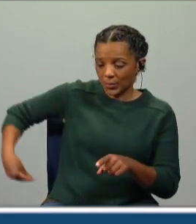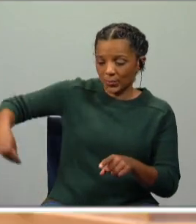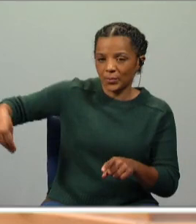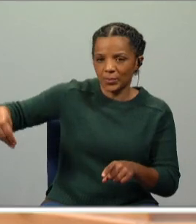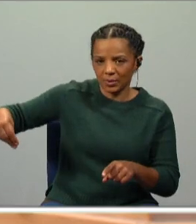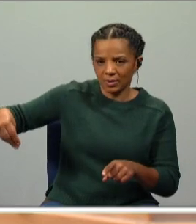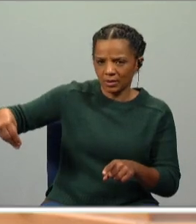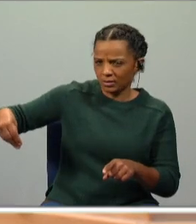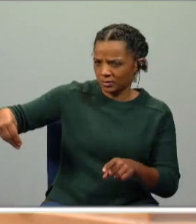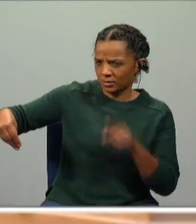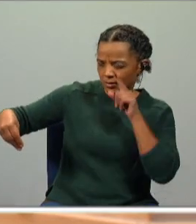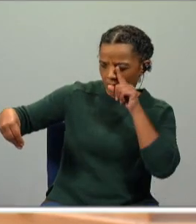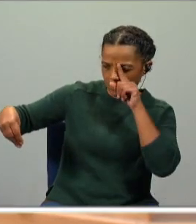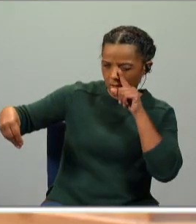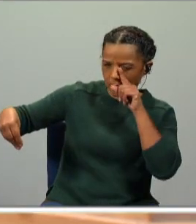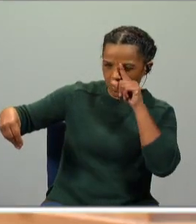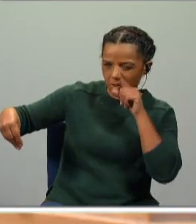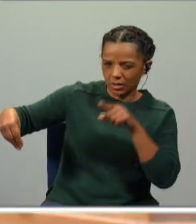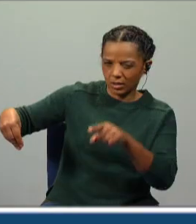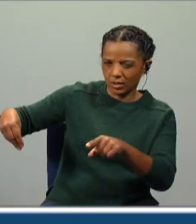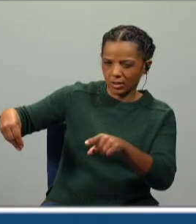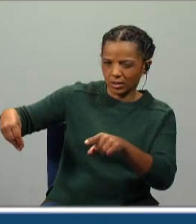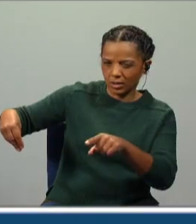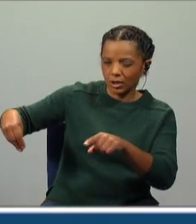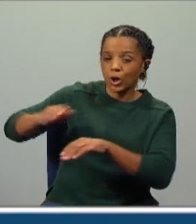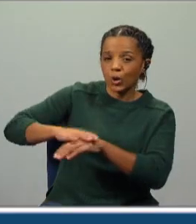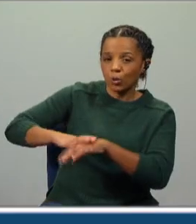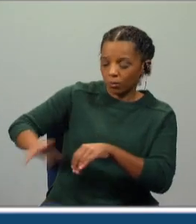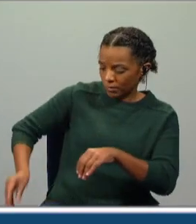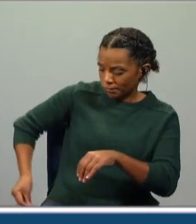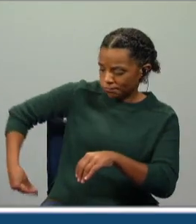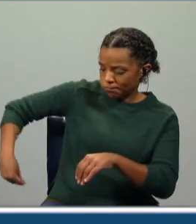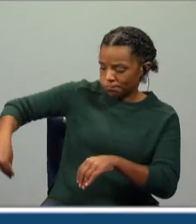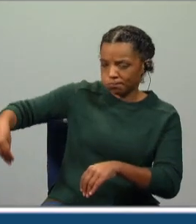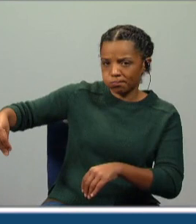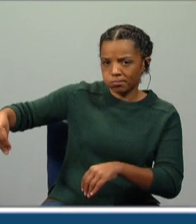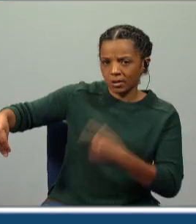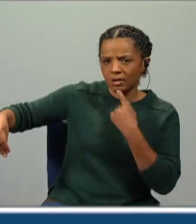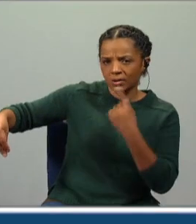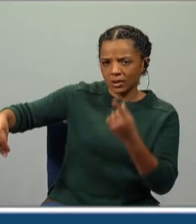Estás a mentir, A tua cauda está a crescer, disse o pai natal